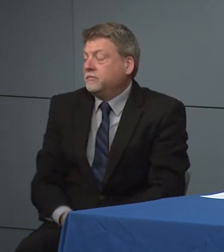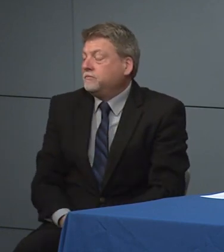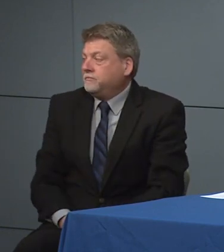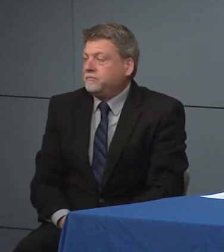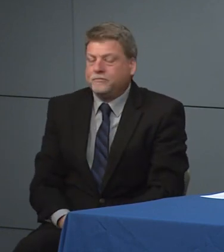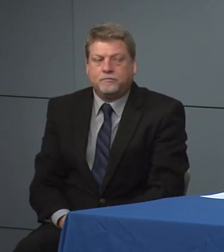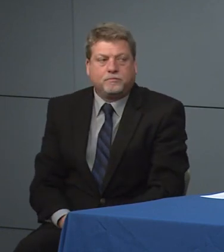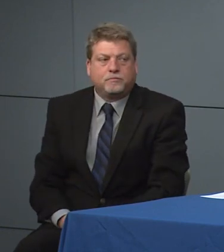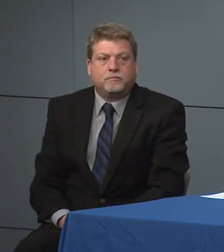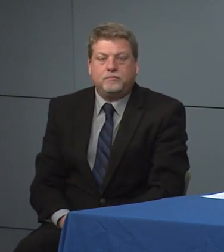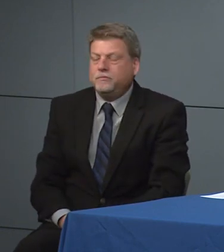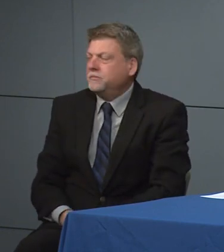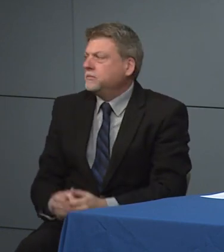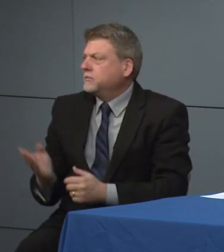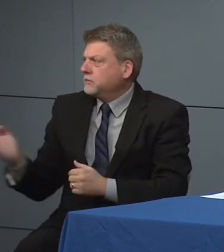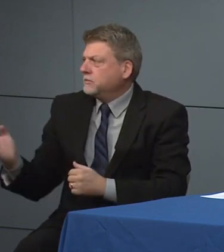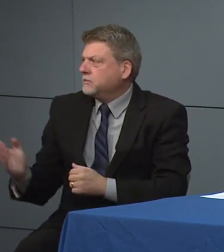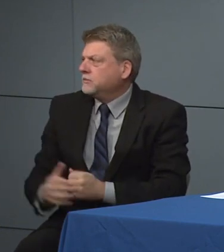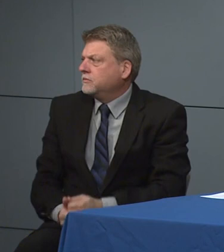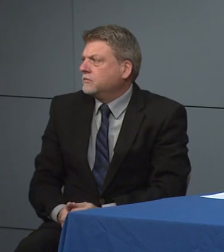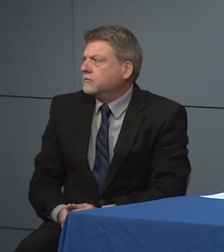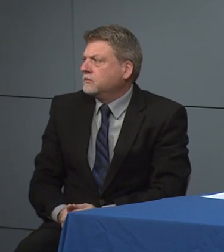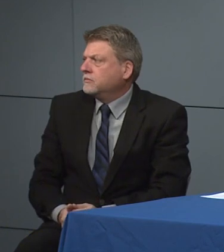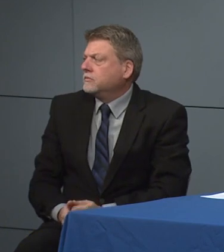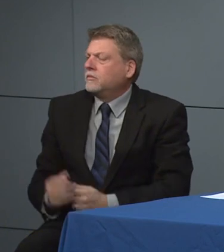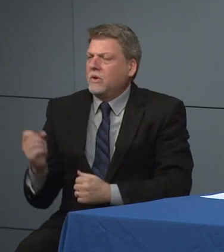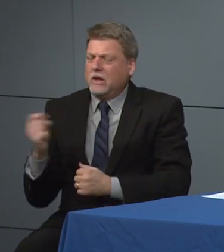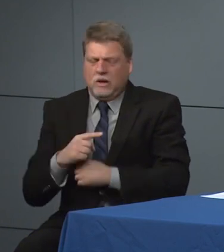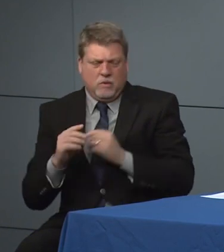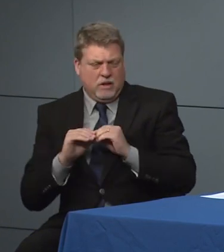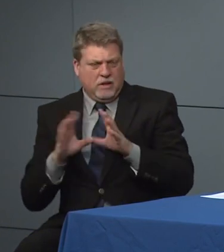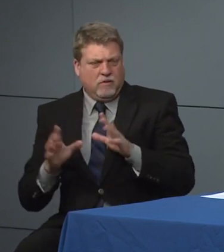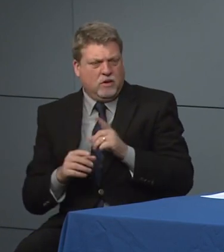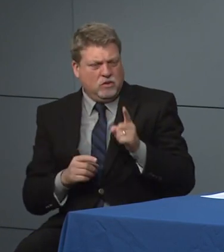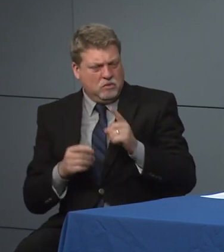Solamente quiero aclarar cuando está hablando de las guías de